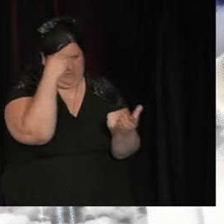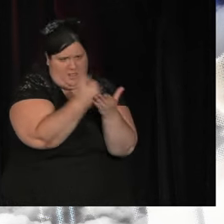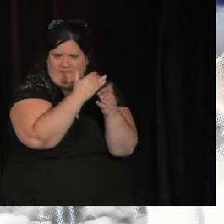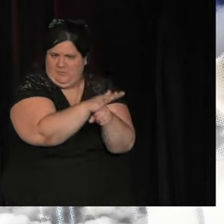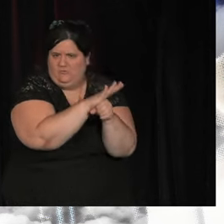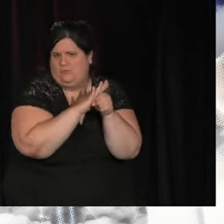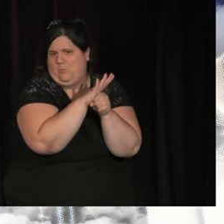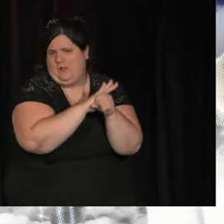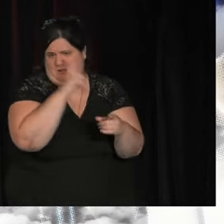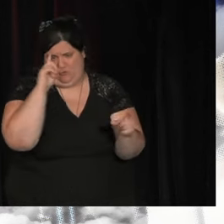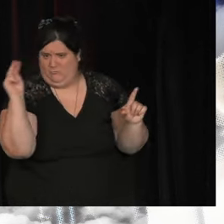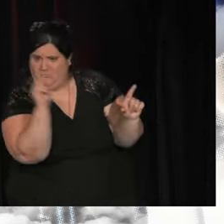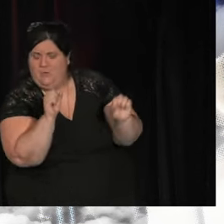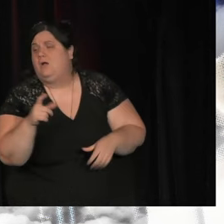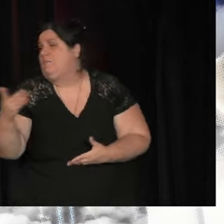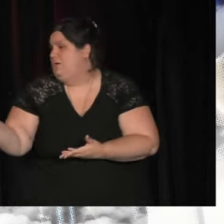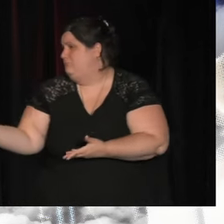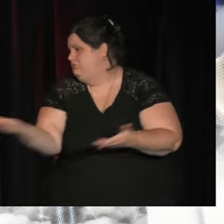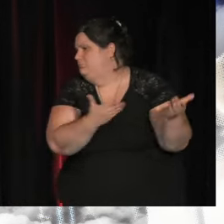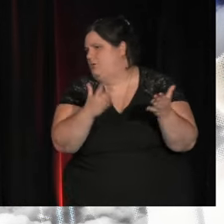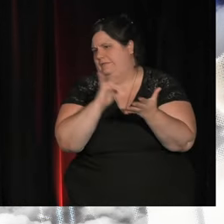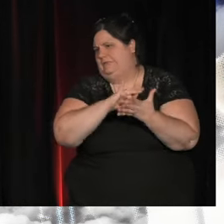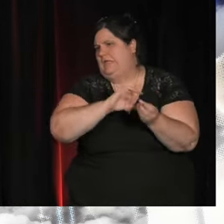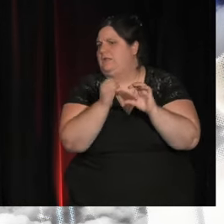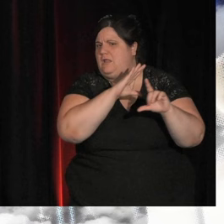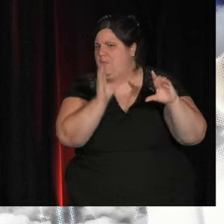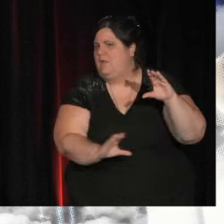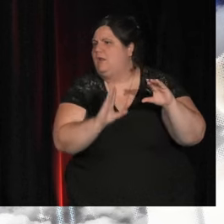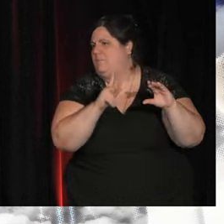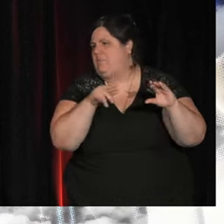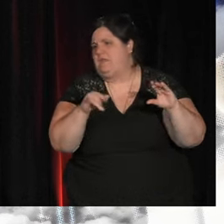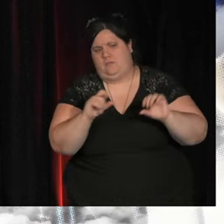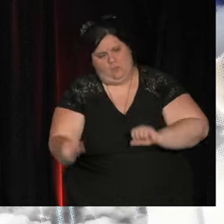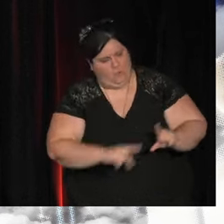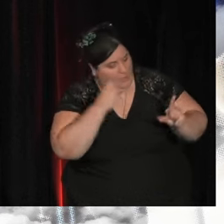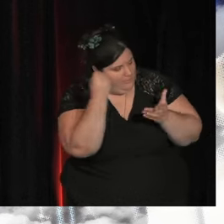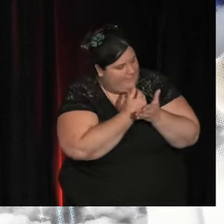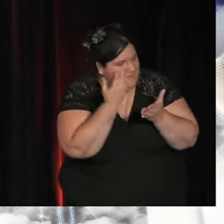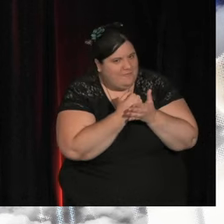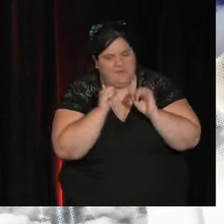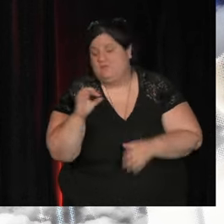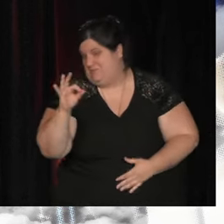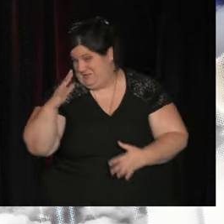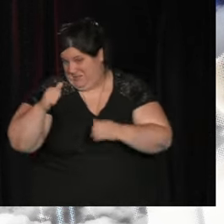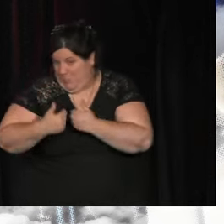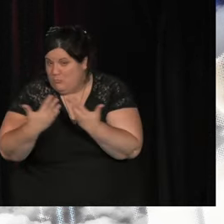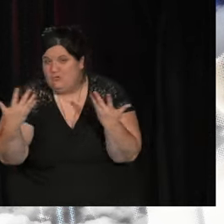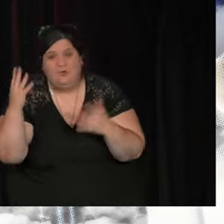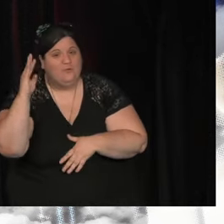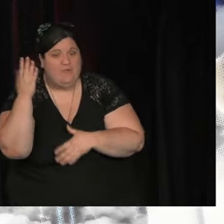des infos là-dessus Allez les voir. Allez sur le site de la BPI, tout simplement. Oui, parce que j'imagine qu'il y a déjà eu, c'est sûr, plusieurs conférences qui ont parlé un peu des liens entre sport et e-sport.